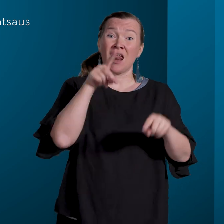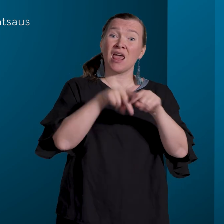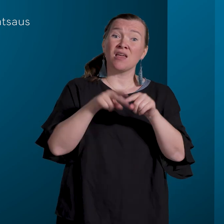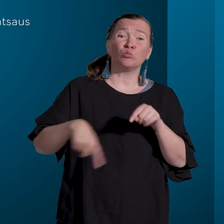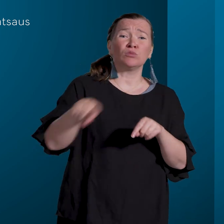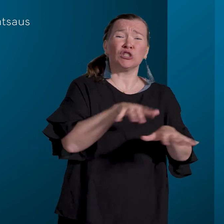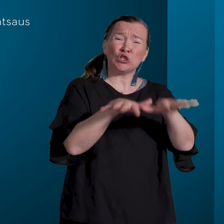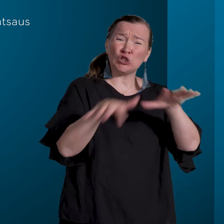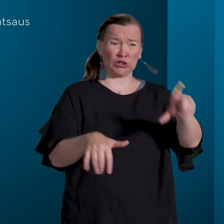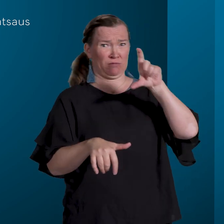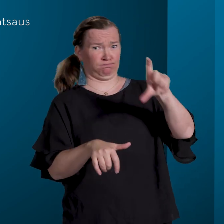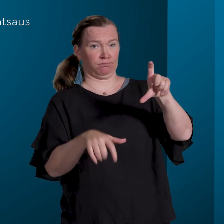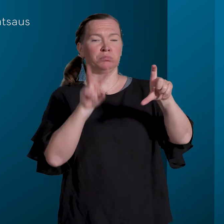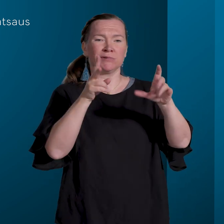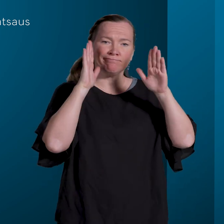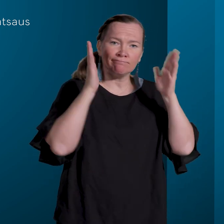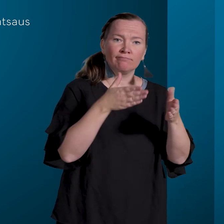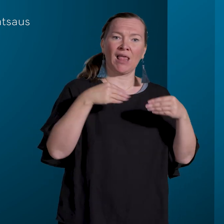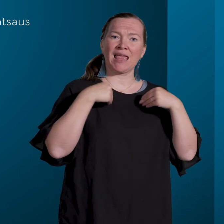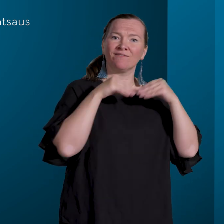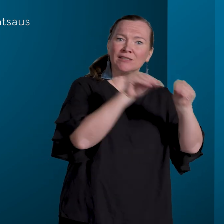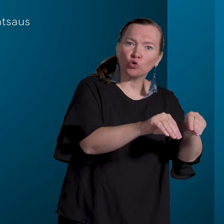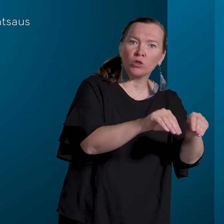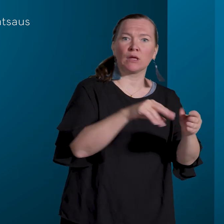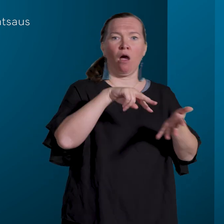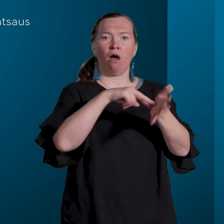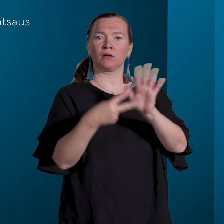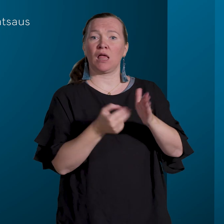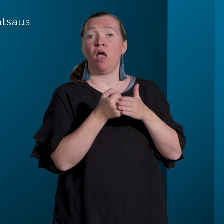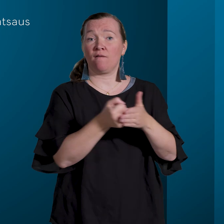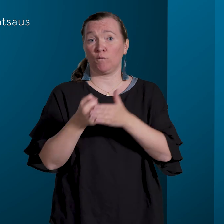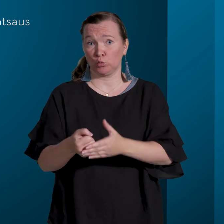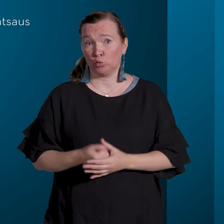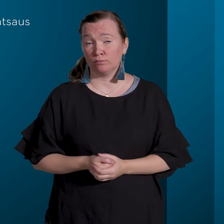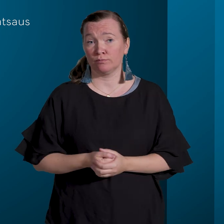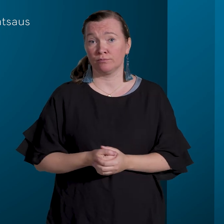Suurin osa leikkauksista kohdentuu kuitenkin investointi- ja hankeavustuksiin.